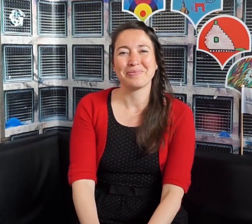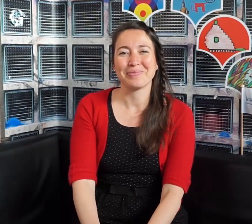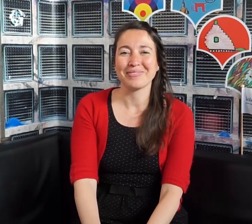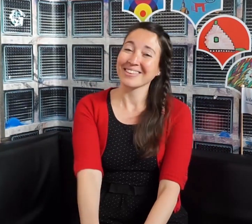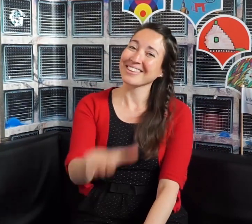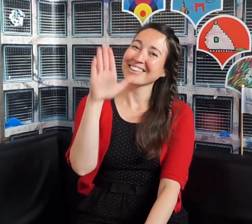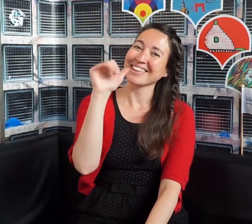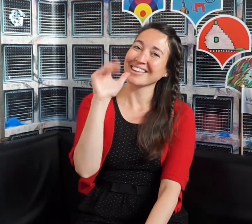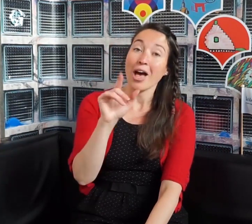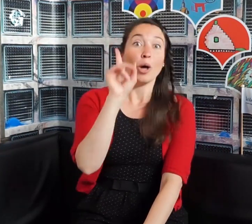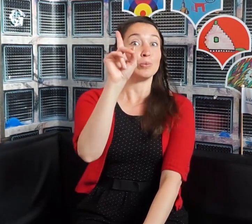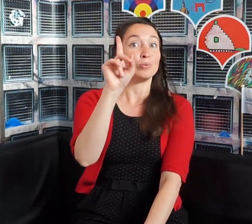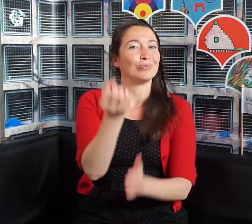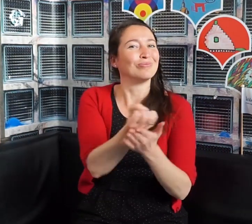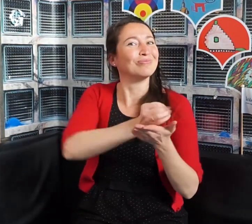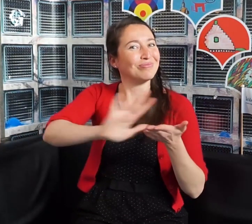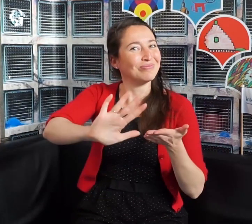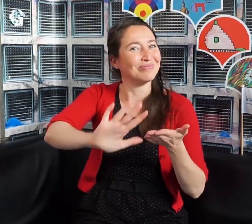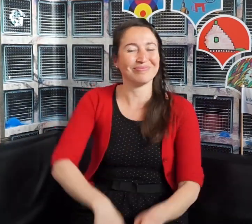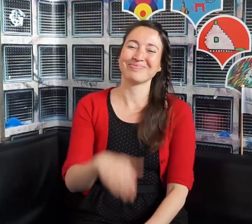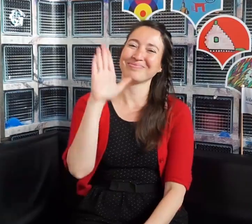Au revoir! Au fait, c'est gratuit!